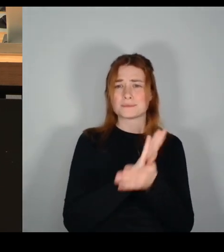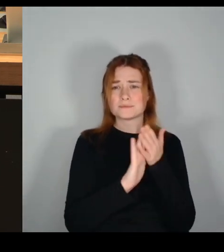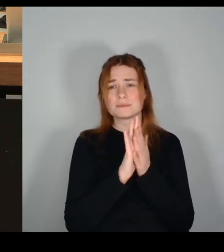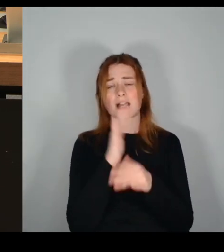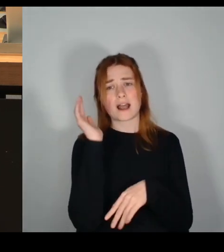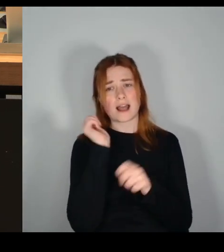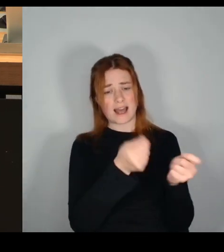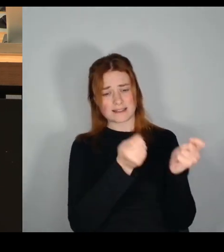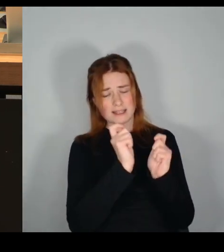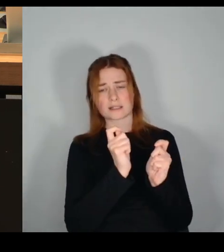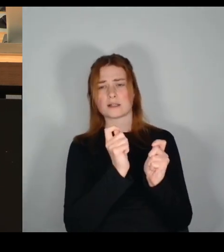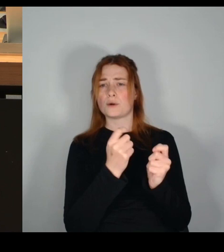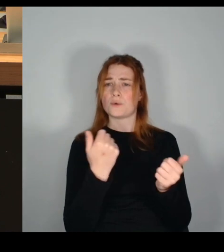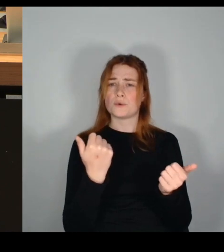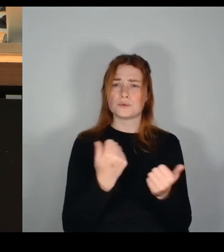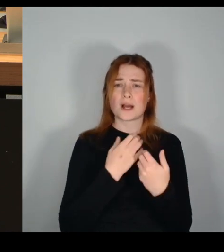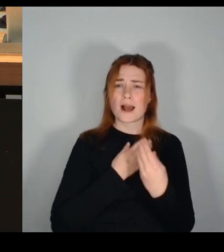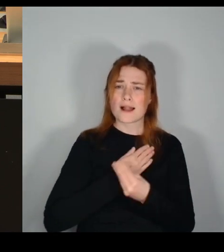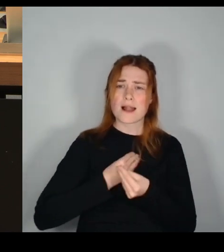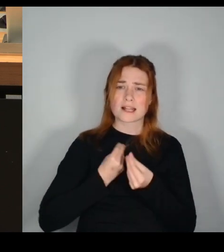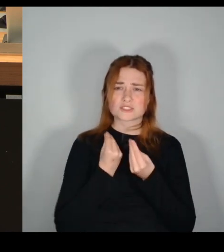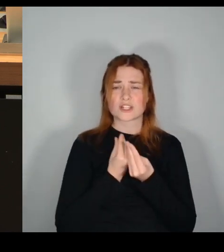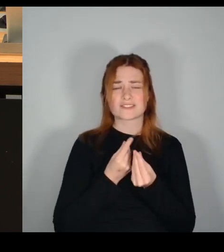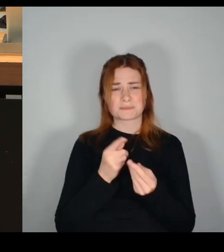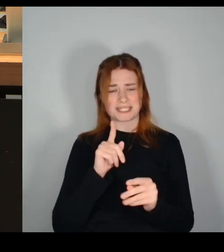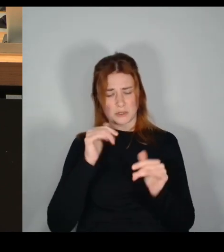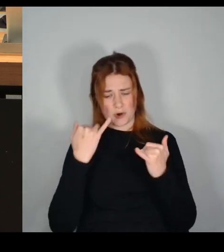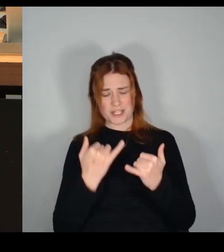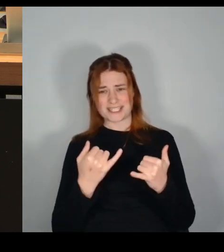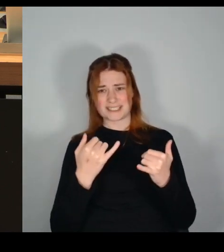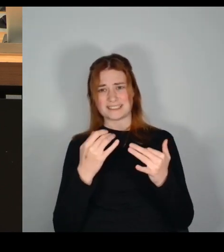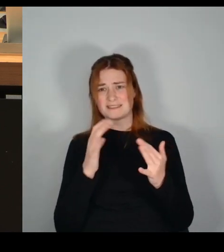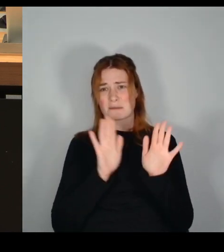nicht abstimmen und beschließen. Er geht erst noch in die Ausschüsse und dann werden wir darüber sprechen.